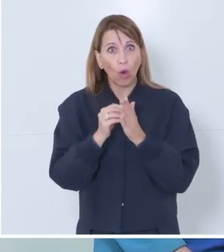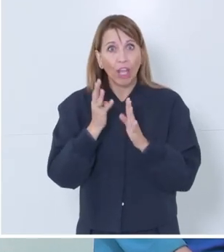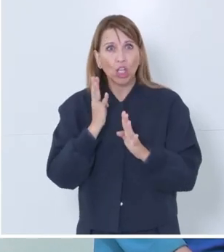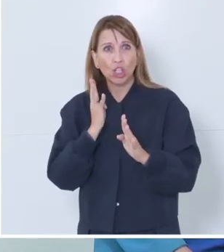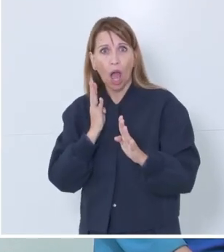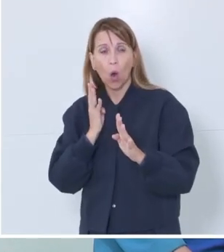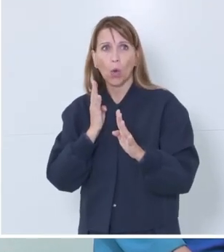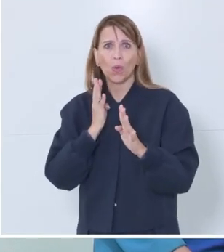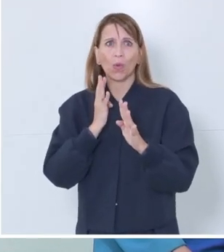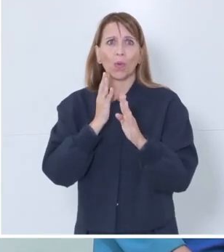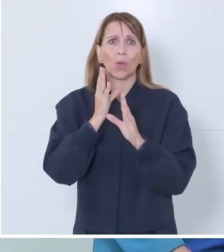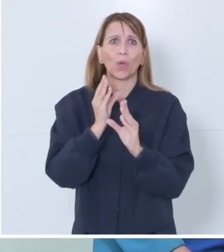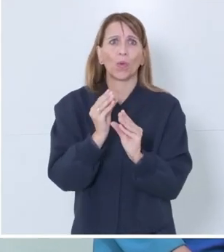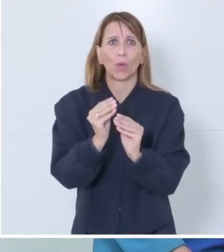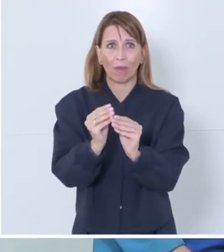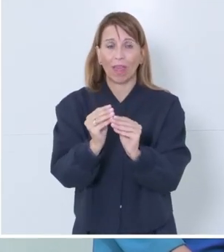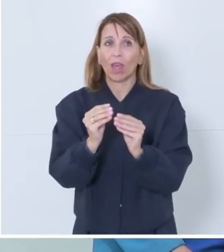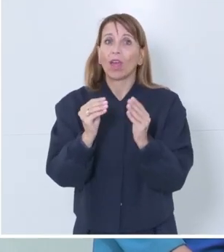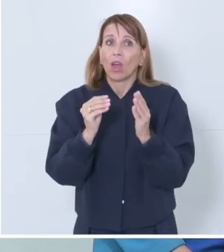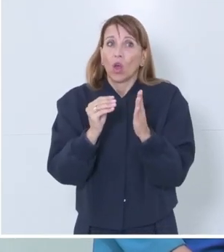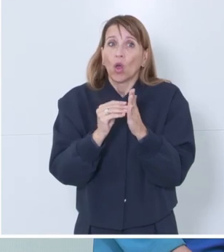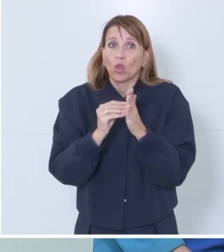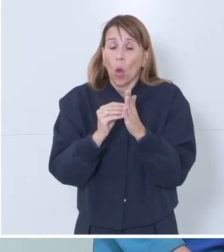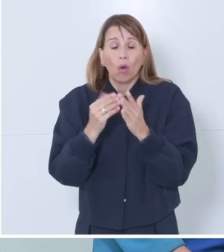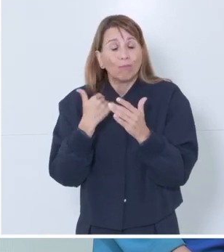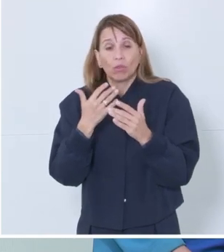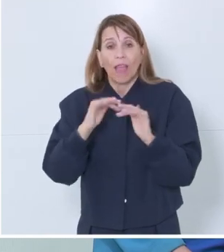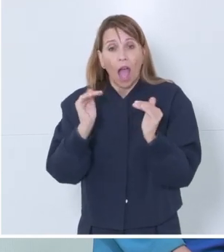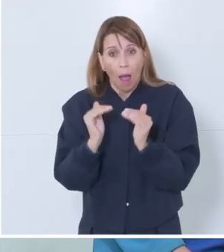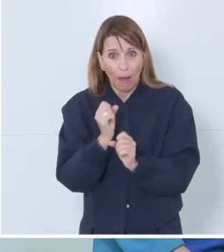durch die Corona-Pandemie verursacht, noch immer aufgeholt wurde. Jetzt sind wir auf